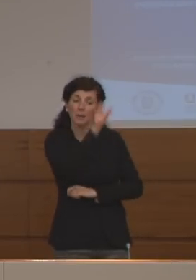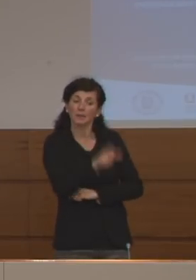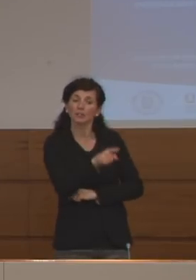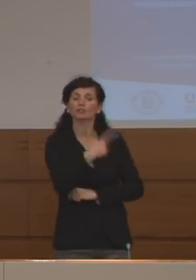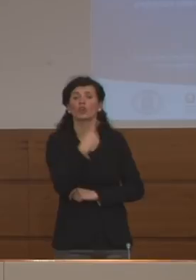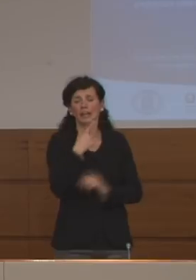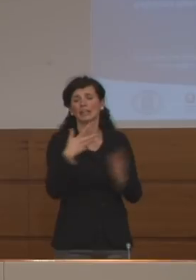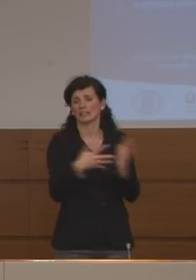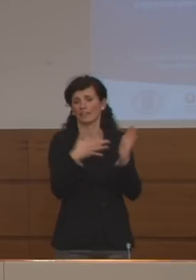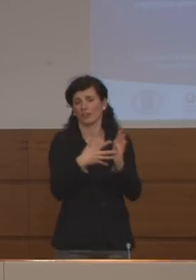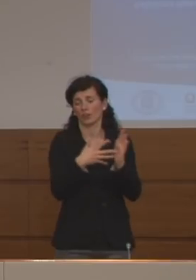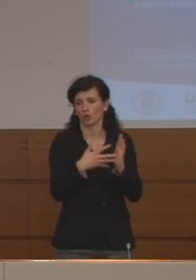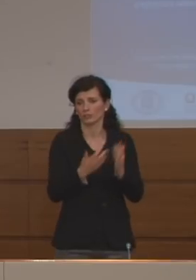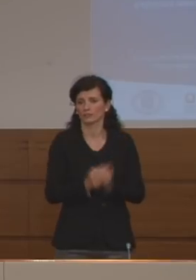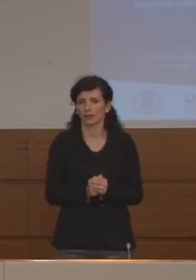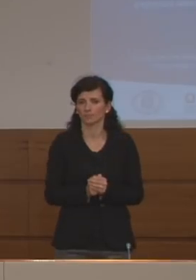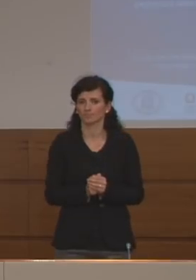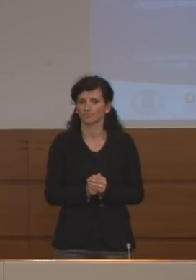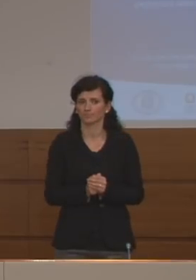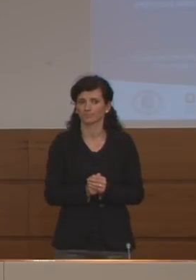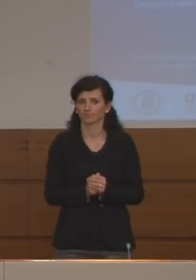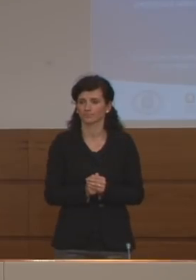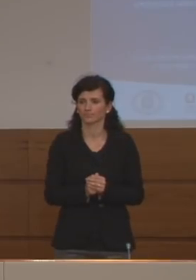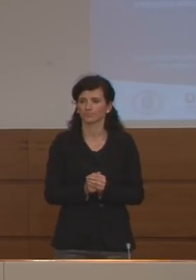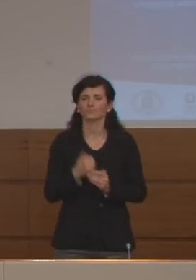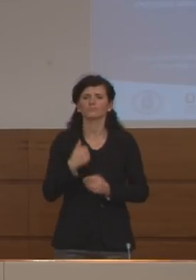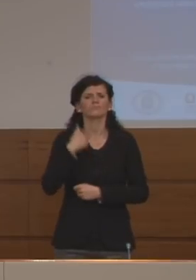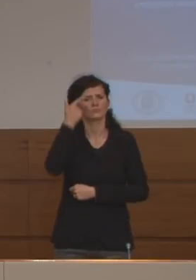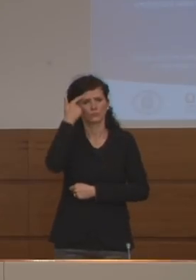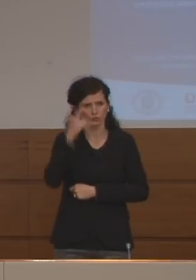Mi risulta anche che sul territorio